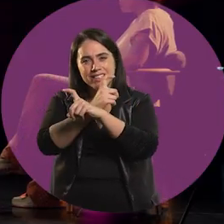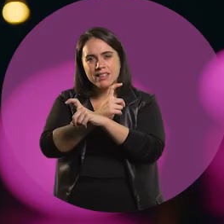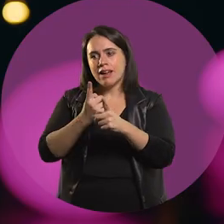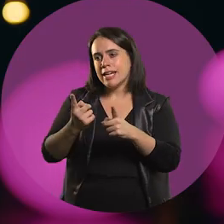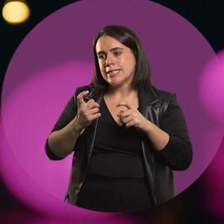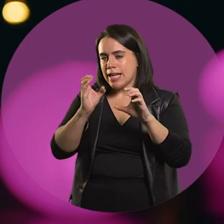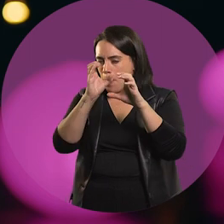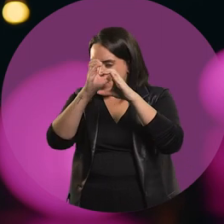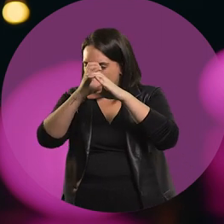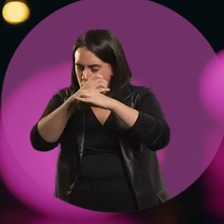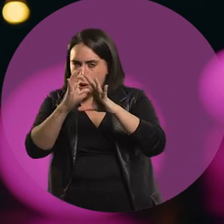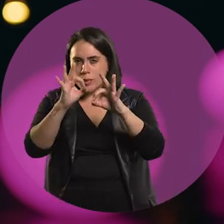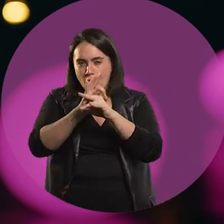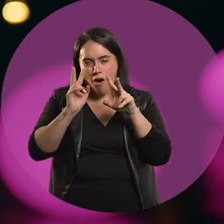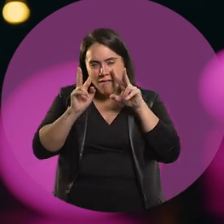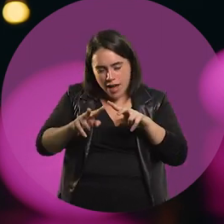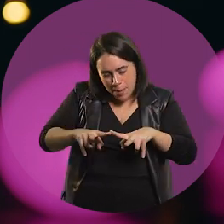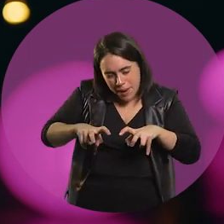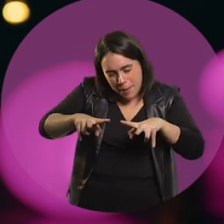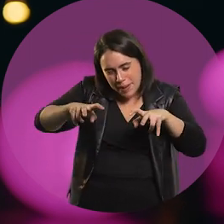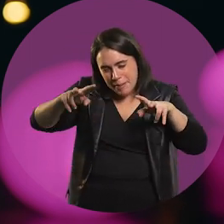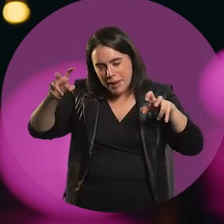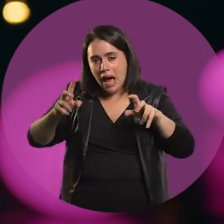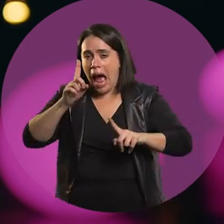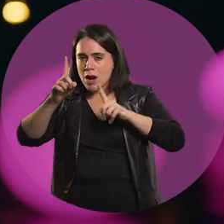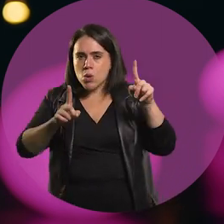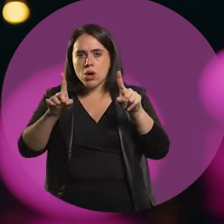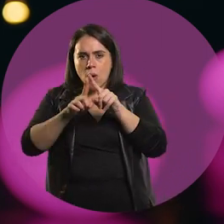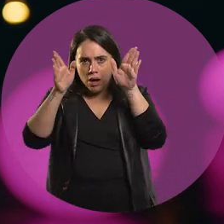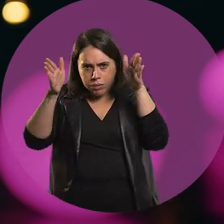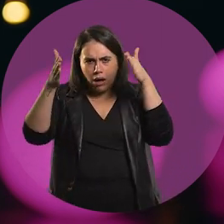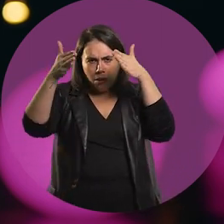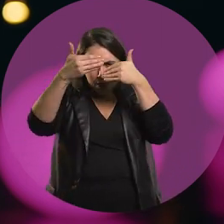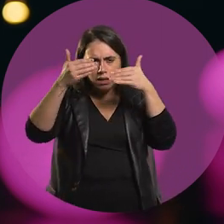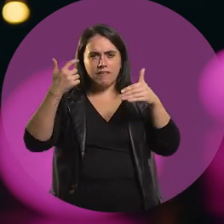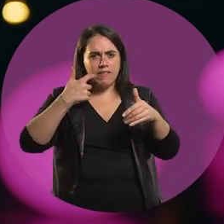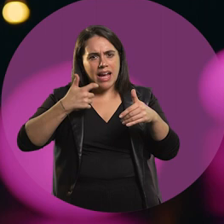que hay que usar microscopios y que no sé qué, y que a veces la gente es muy cuadrada y no sabe